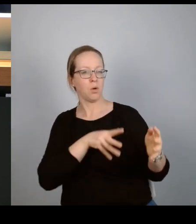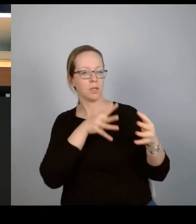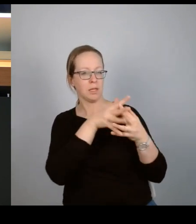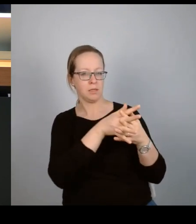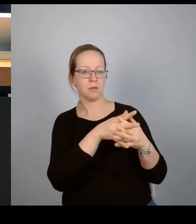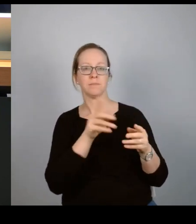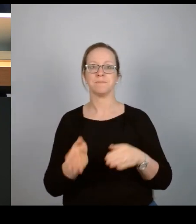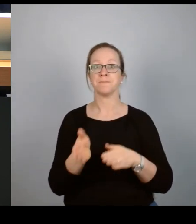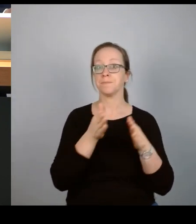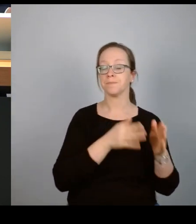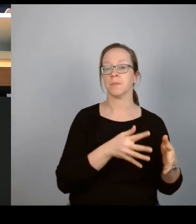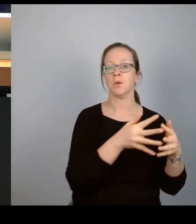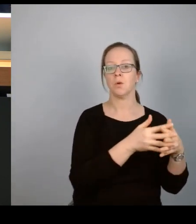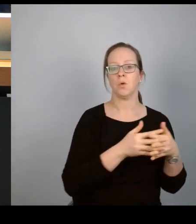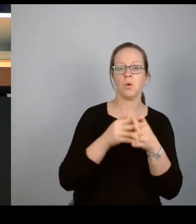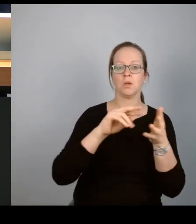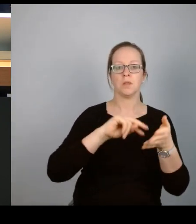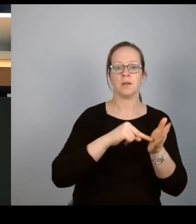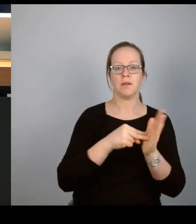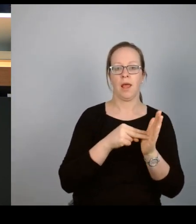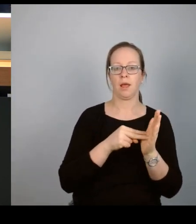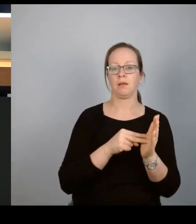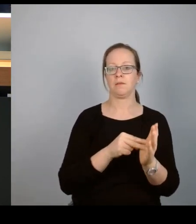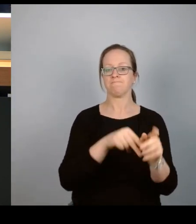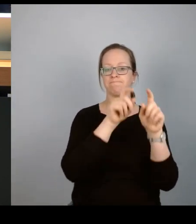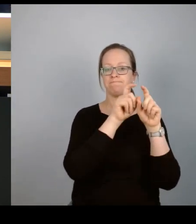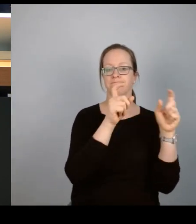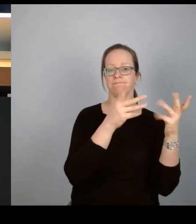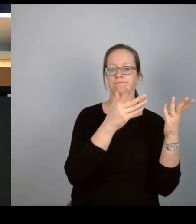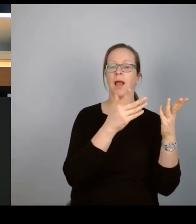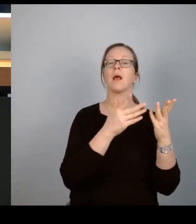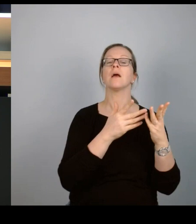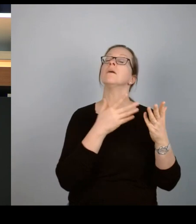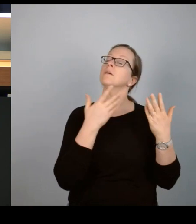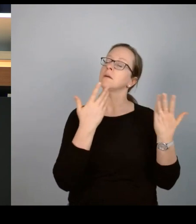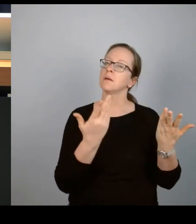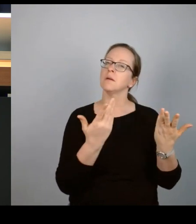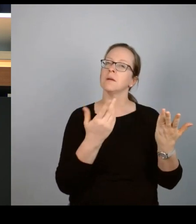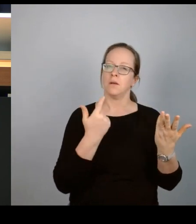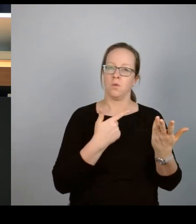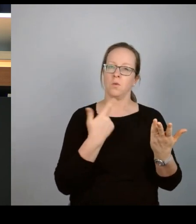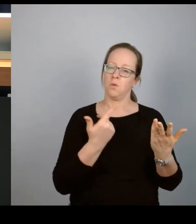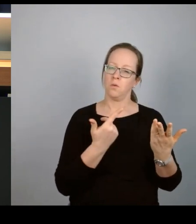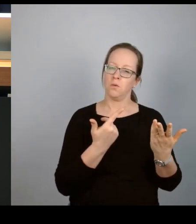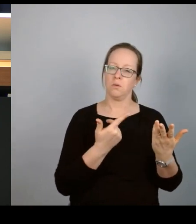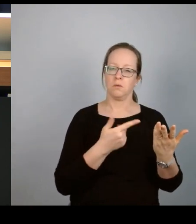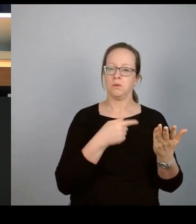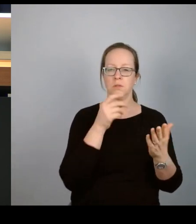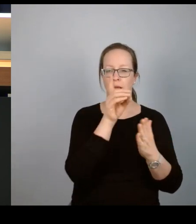am Ende schützen, weil es uns bewusst ist, dass eine freiheitliche Gesellschaft nur prosperieren kann, wenn das Recht des Einzelnen auch geschützt wird.